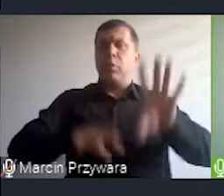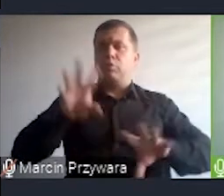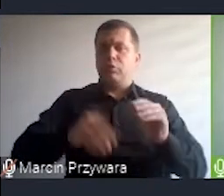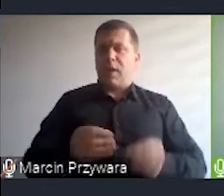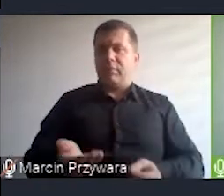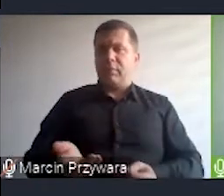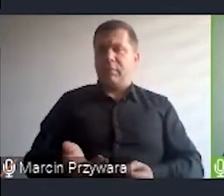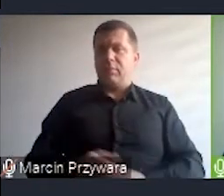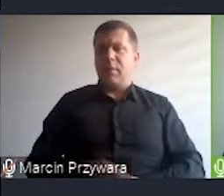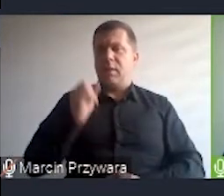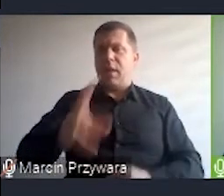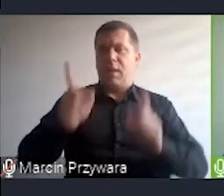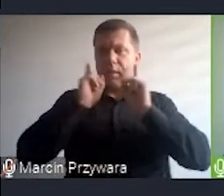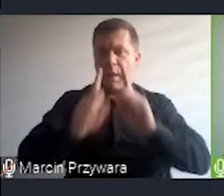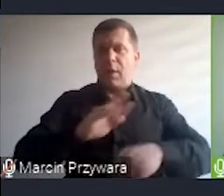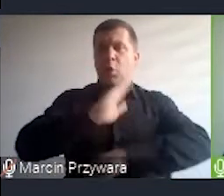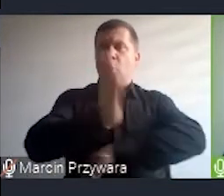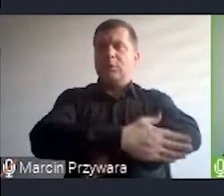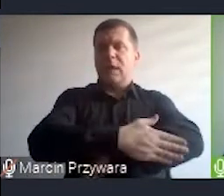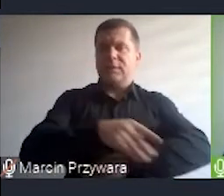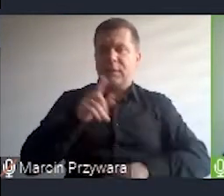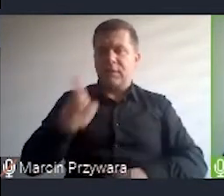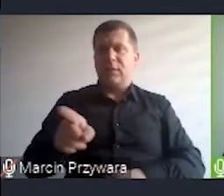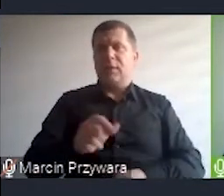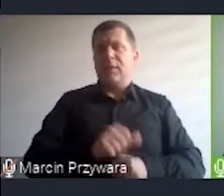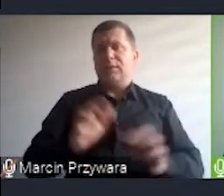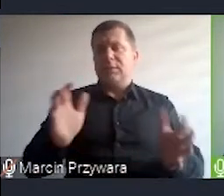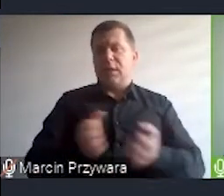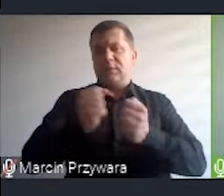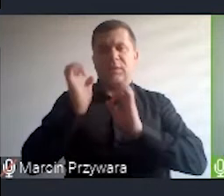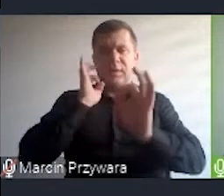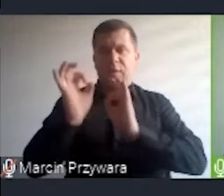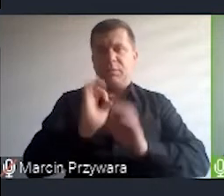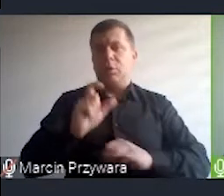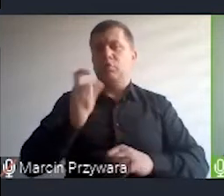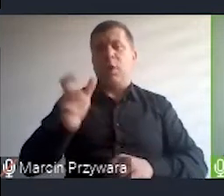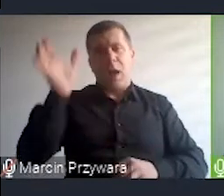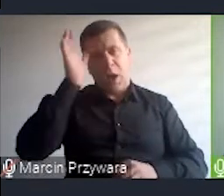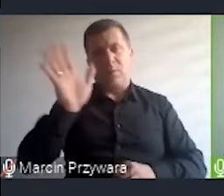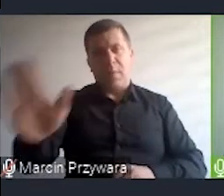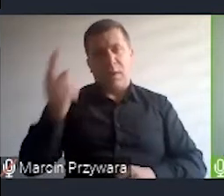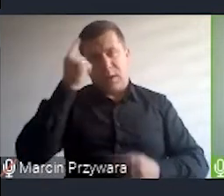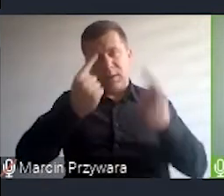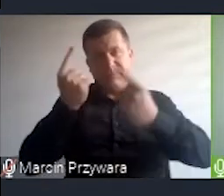Tak naprawdę w tych uzasadnieniach znajdziecie Państwo informację co autor miał na myśli.